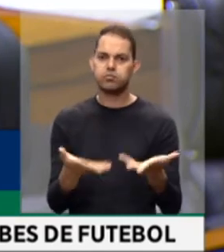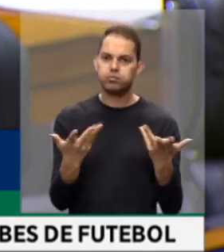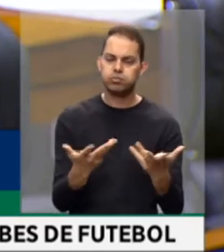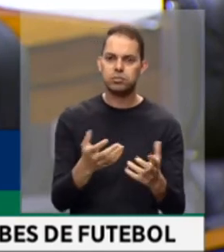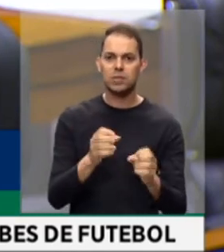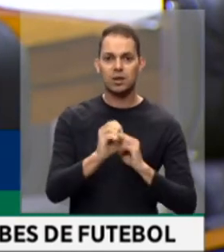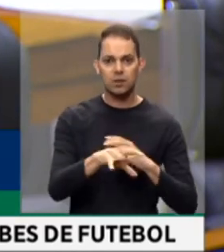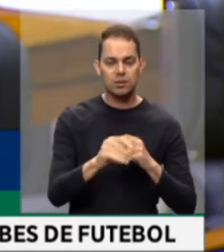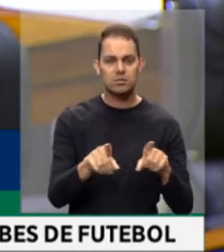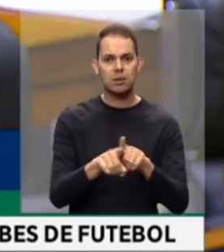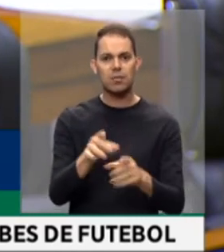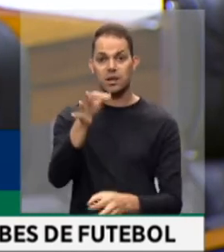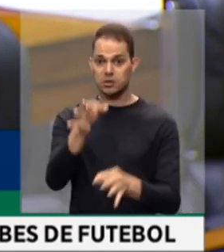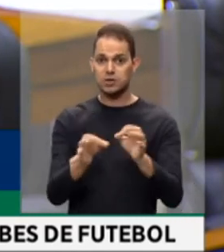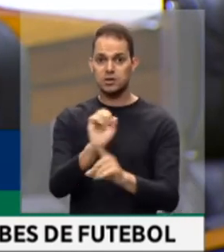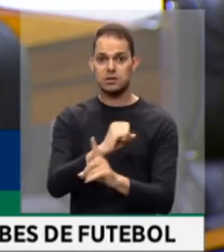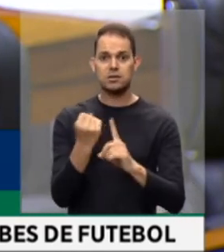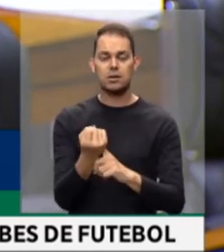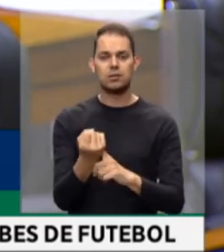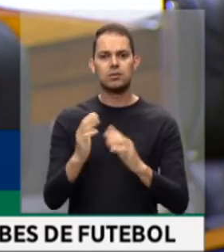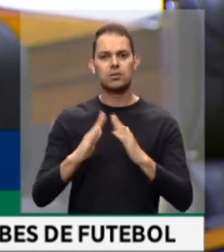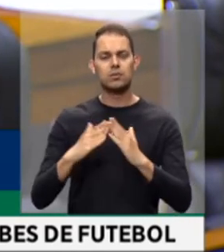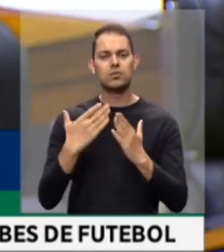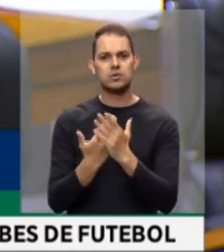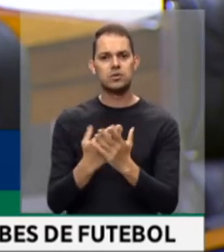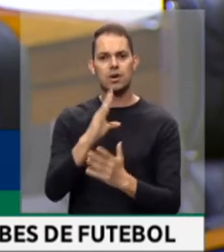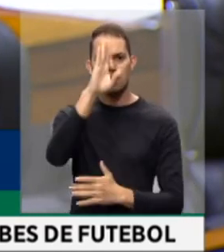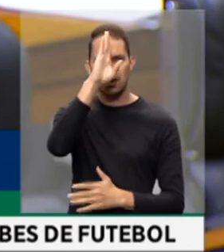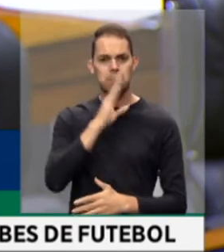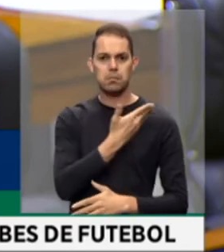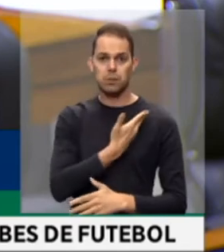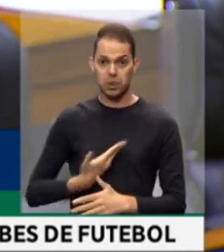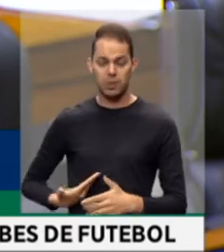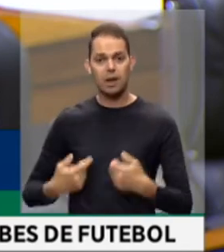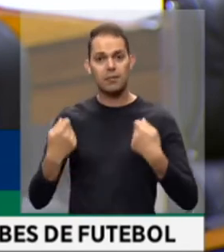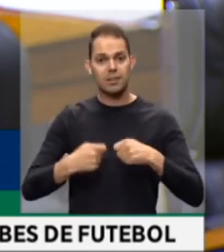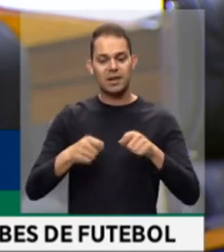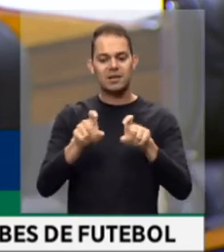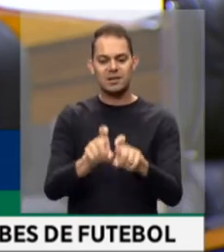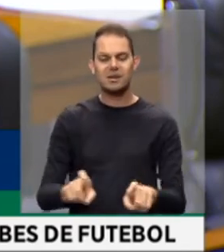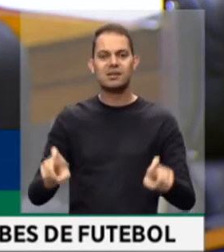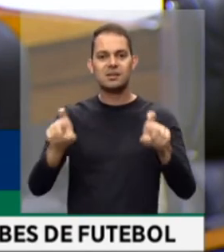INSISTISSE NESSE ASSUNTO. É UM ASSUNTO PRA MIM ESTRATÉGICO PARA AS FAMÍLIAS, PARA A EDUCAÇÃO, PARA A JUSTIÇA SOCIAL. ESCOLAS PÚBLICAS PRECISAM DE